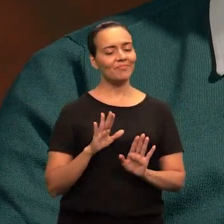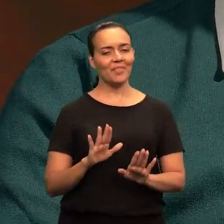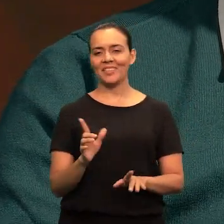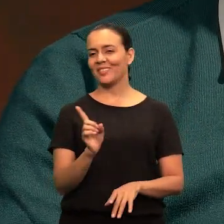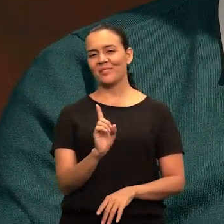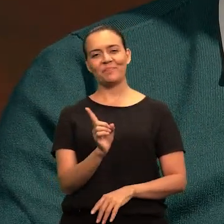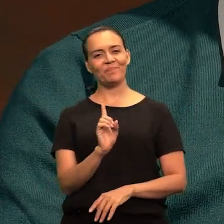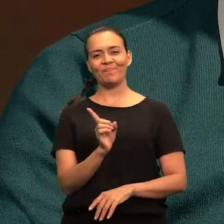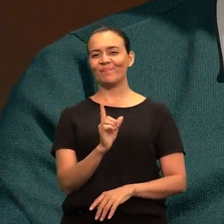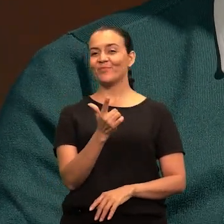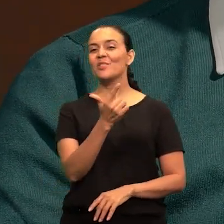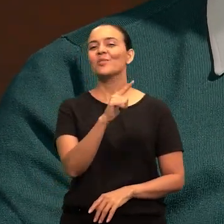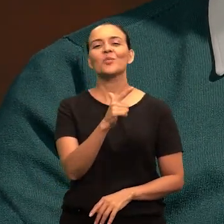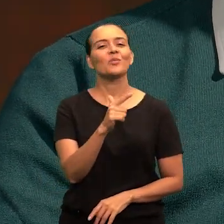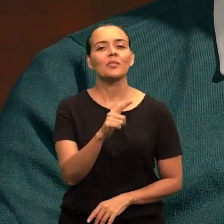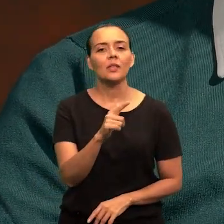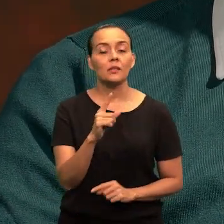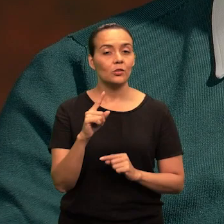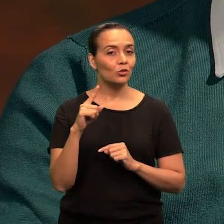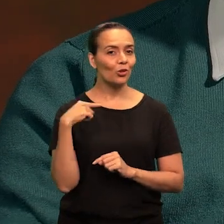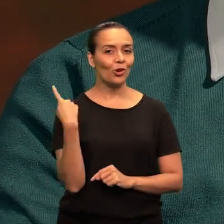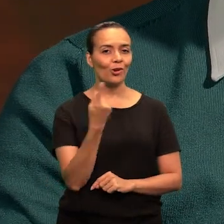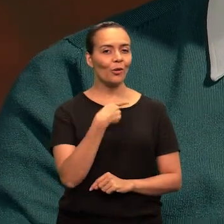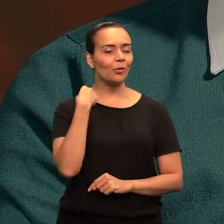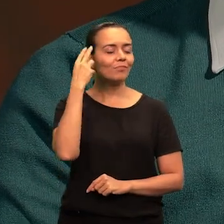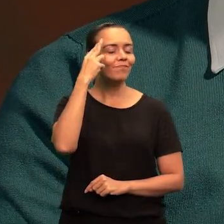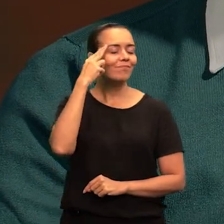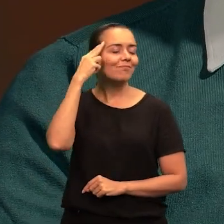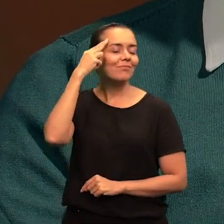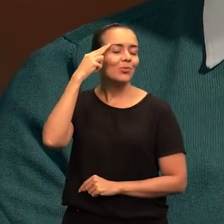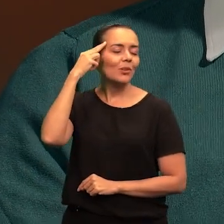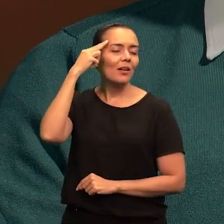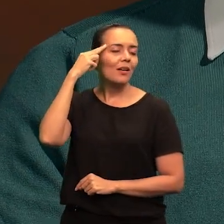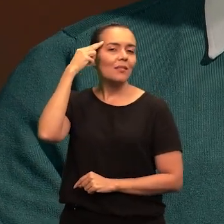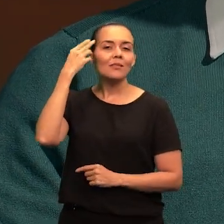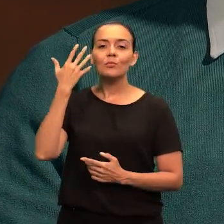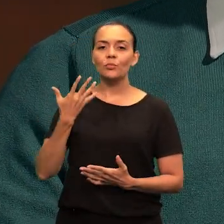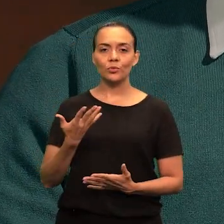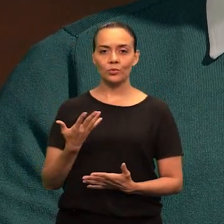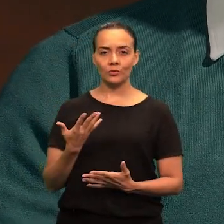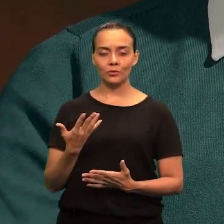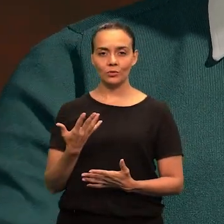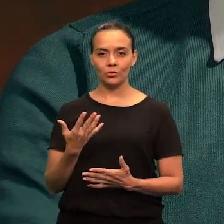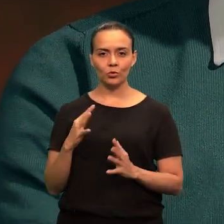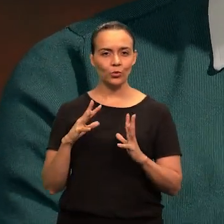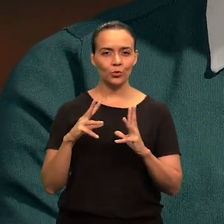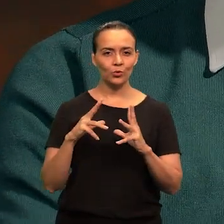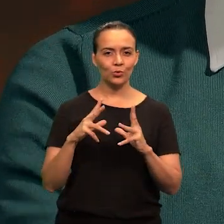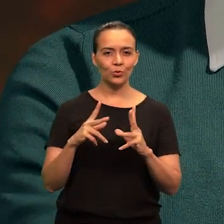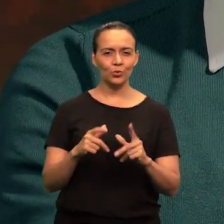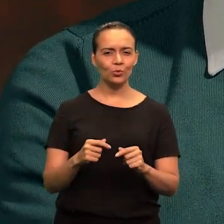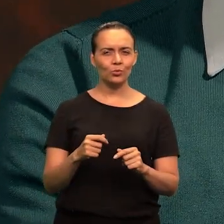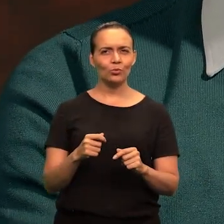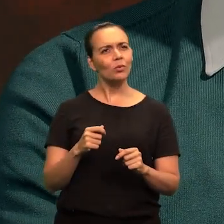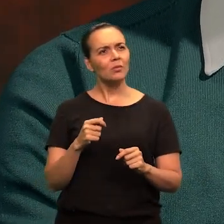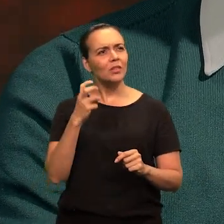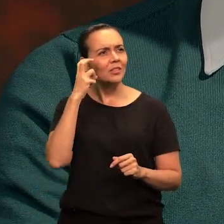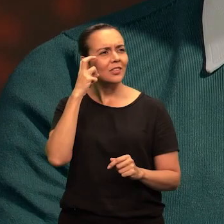E não é assim. Nós temos essa fantasia. Então nós somos... A possibilidade da inteligência artificial